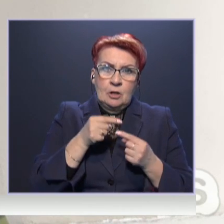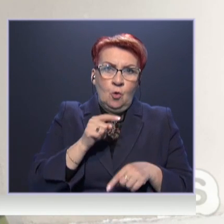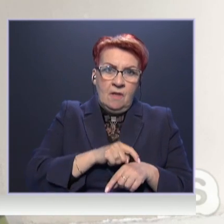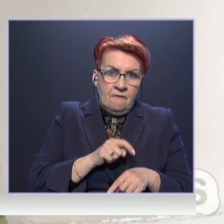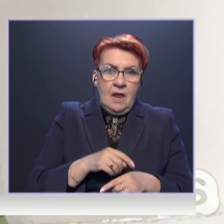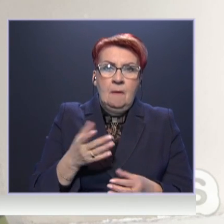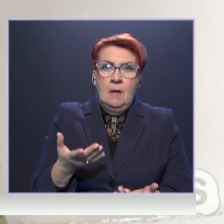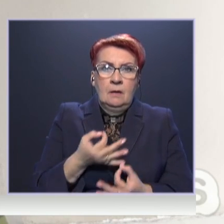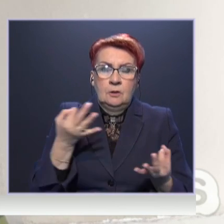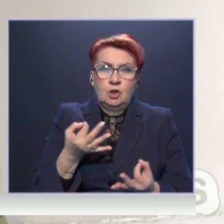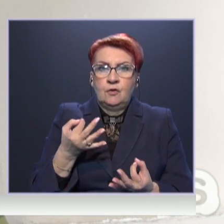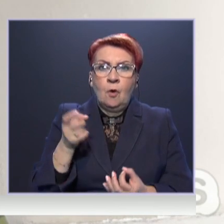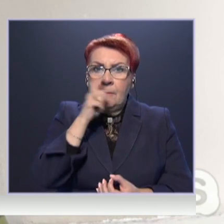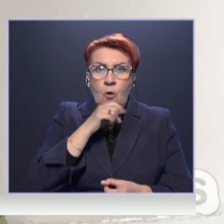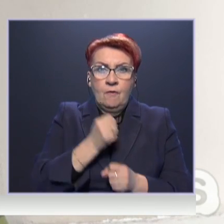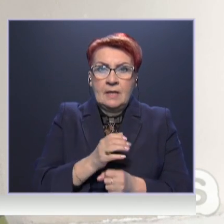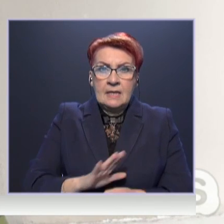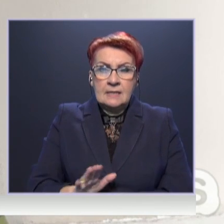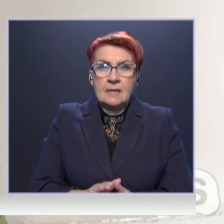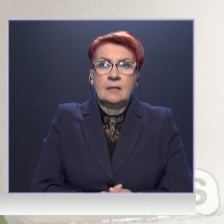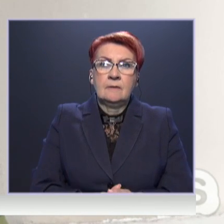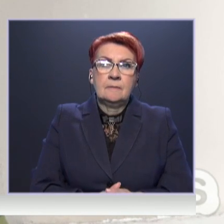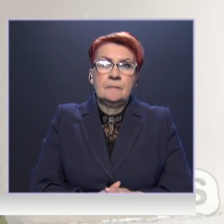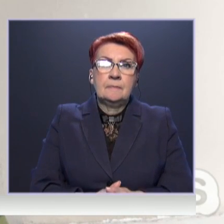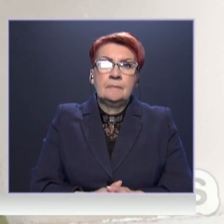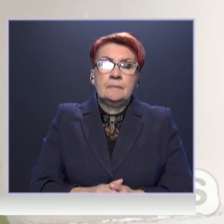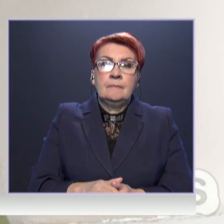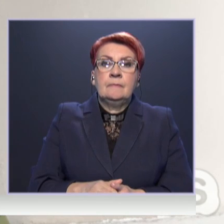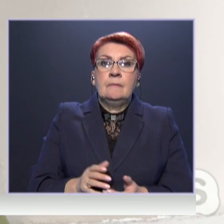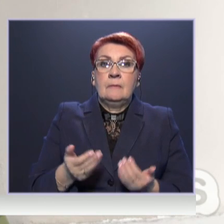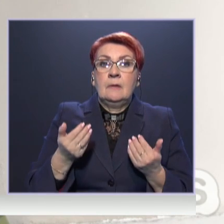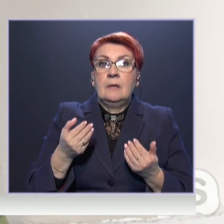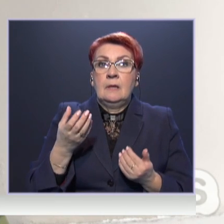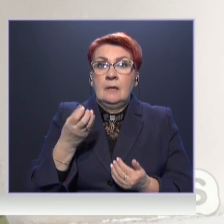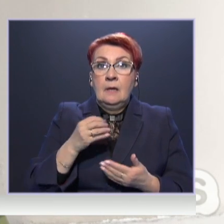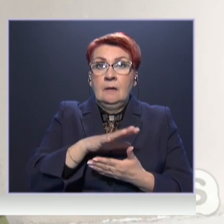недавно вот с 4 по 19 октября текущего года и в процессе